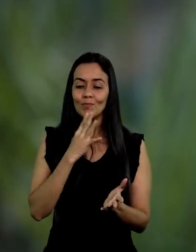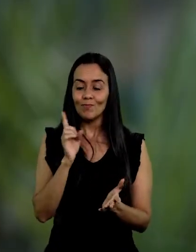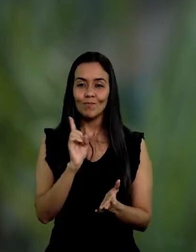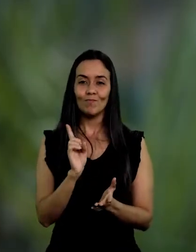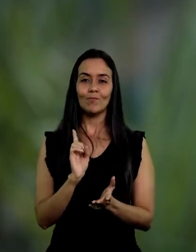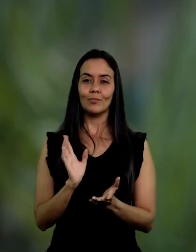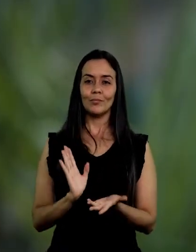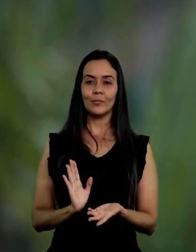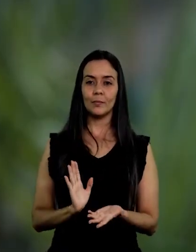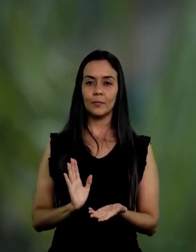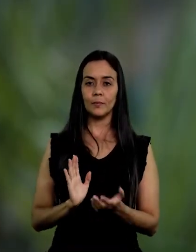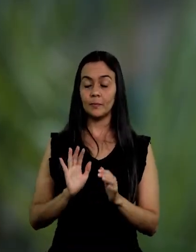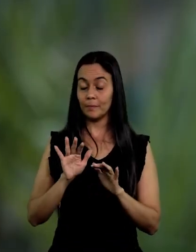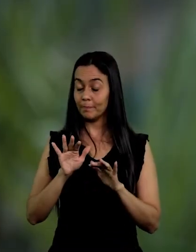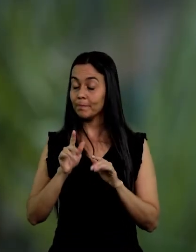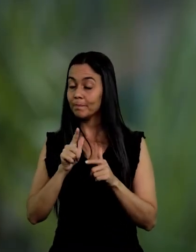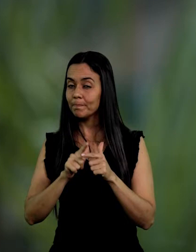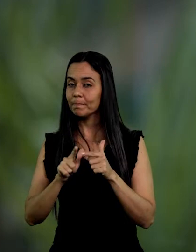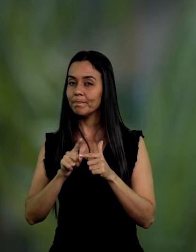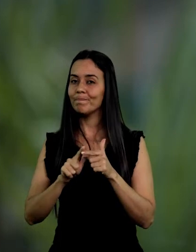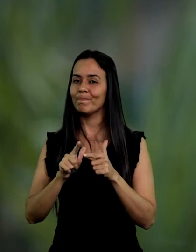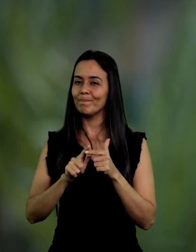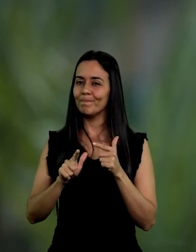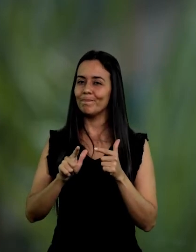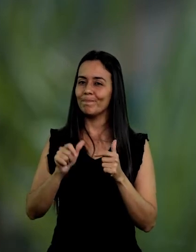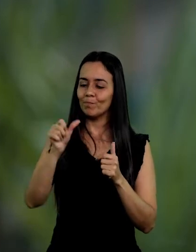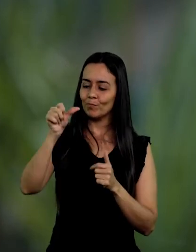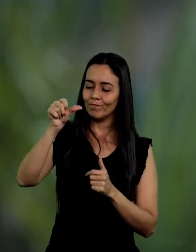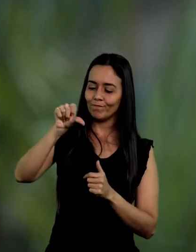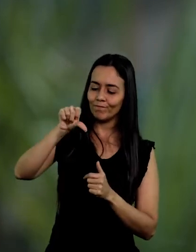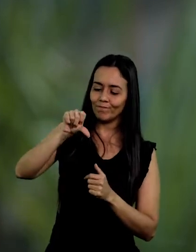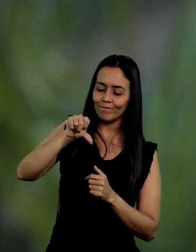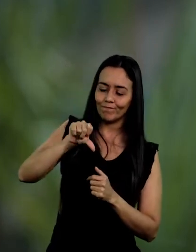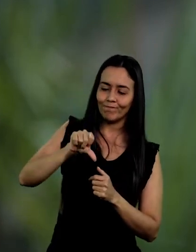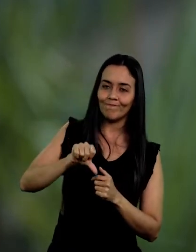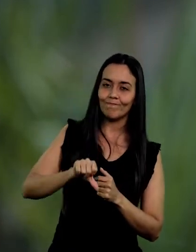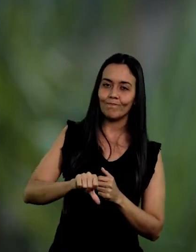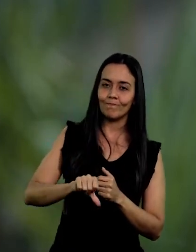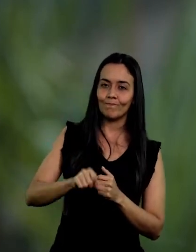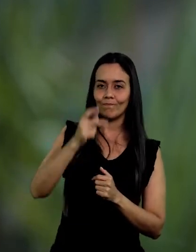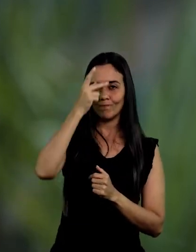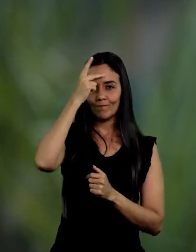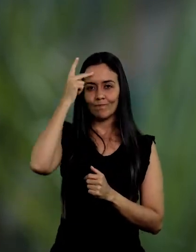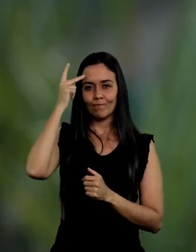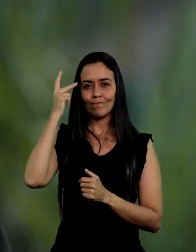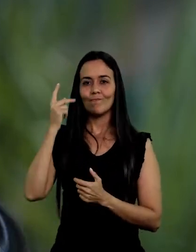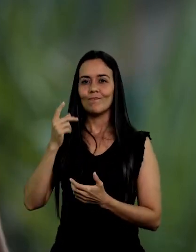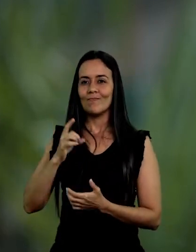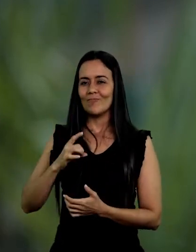acaba tornando aquela profecia autorrealizável. Então ela tá com medo, aí ela vai buscar